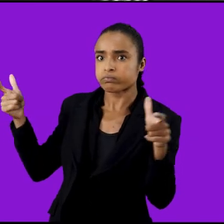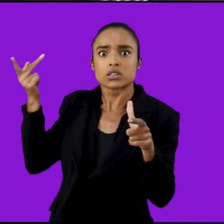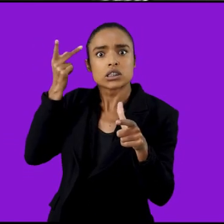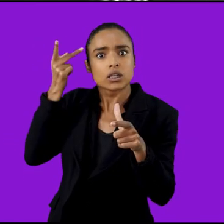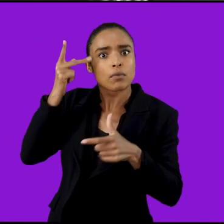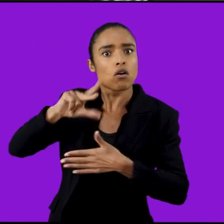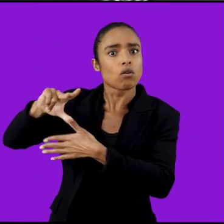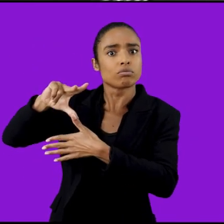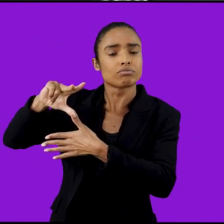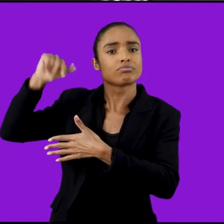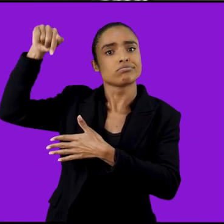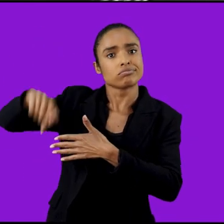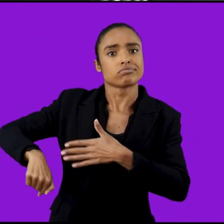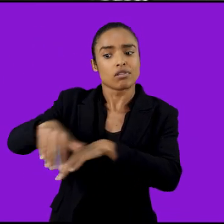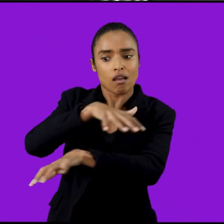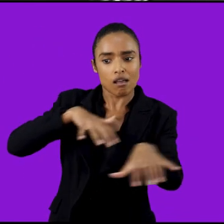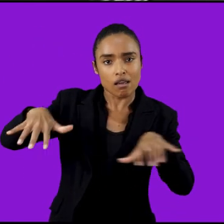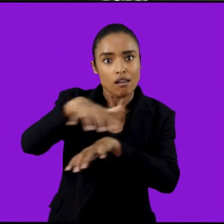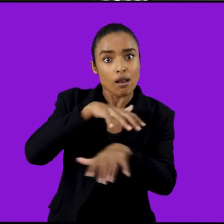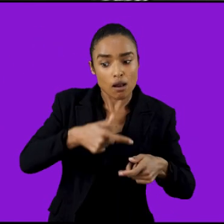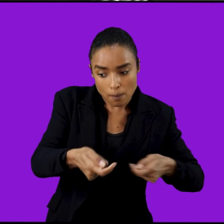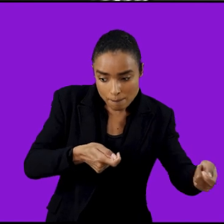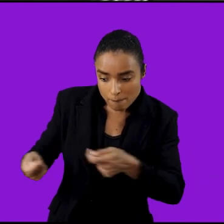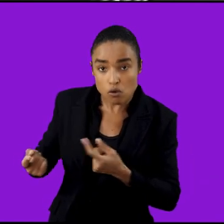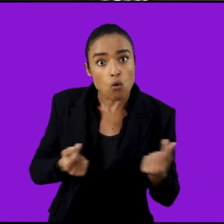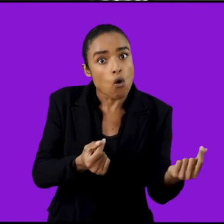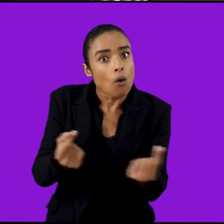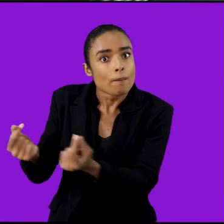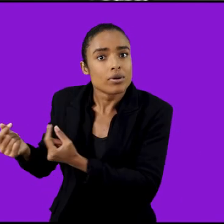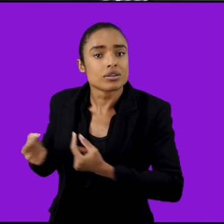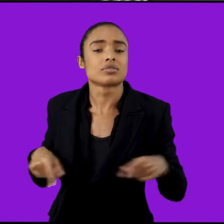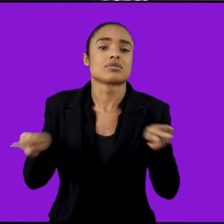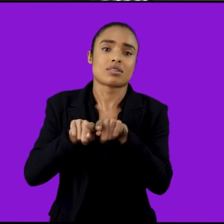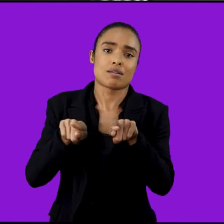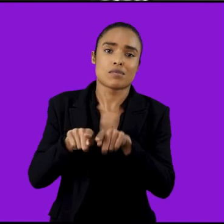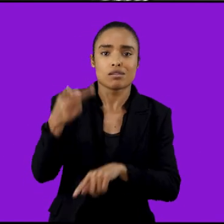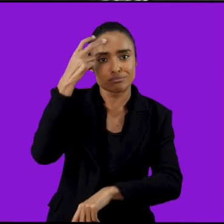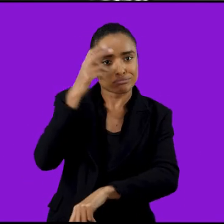comercial e cultural. Fato esse que venha ser coroado com a inauguração do Mercado